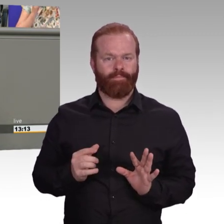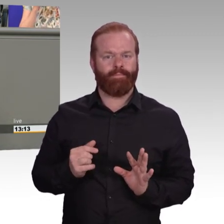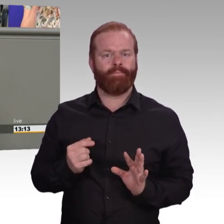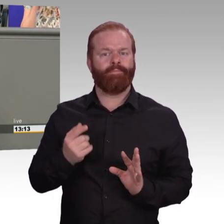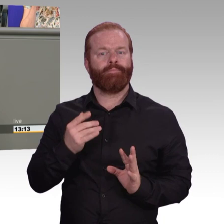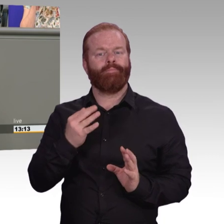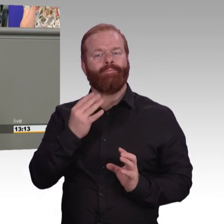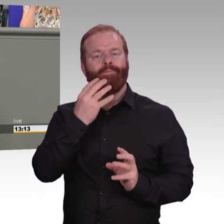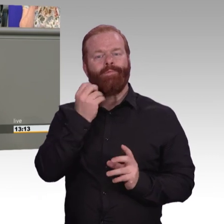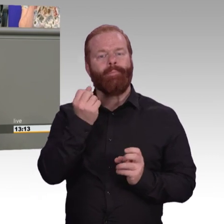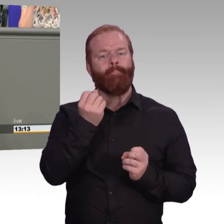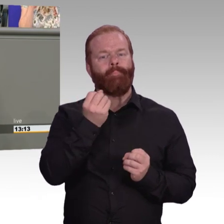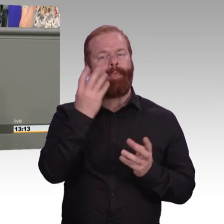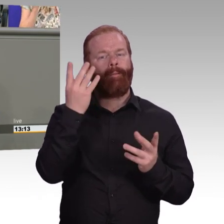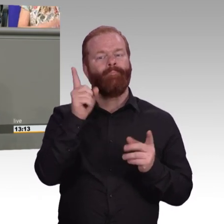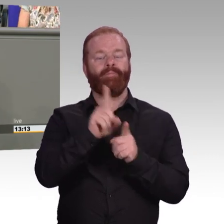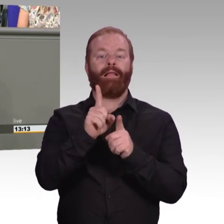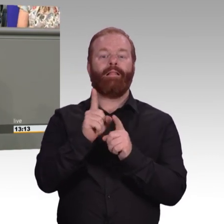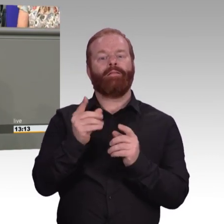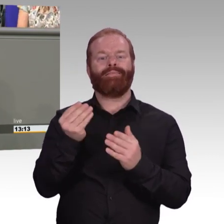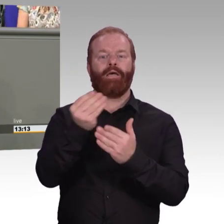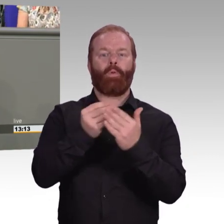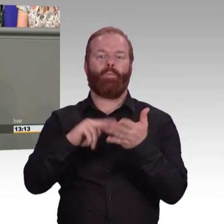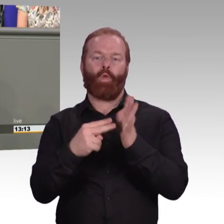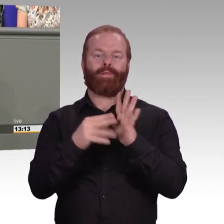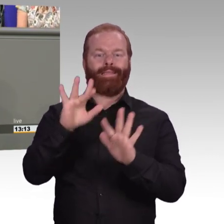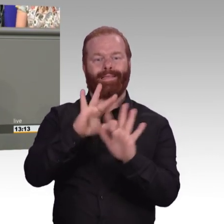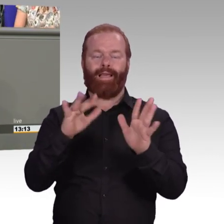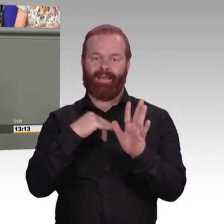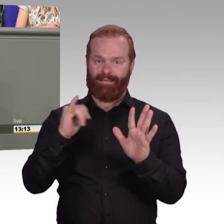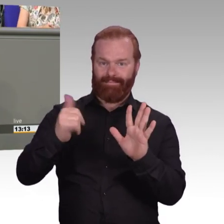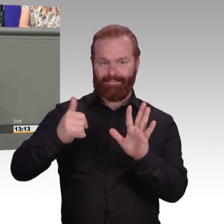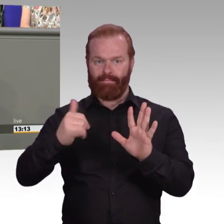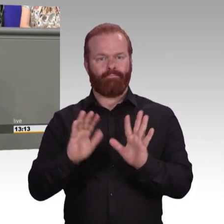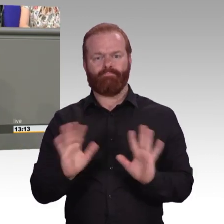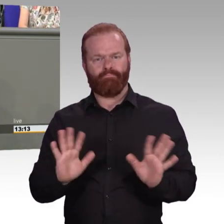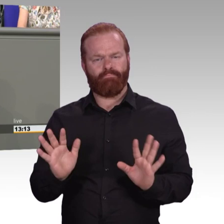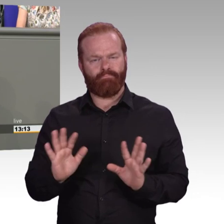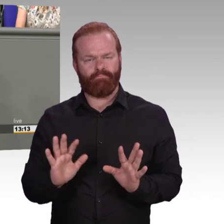rechtlichen Rahmen dafür zu schaffen, dass Kinderrechte gestärkt werden. Und Sie haben es auch angesprochen: